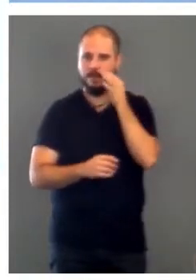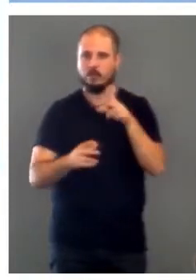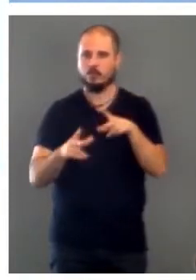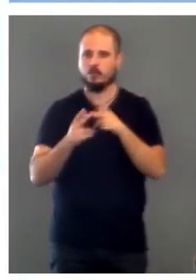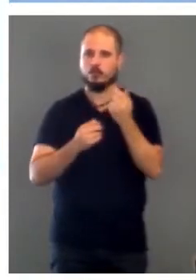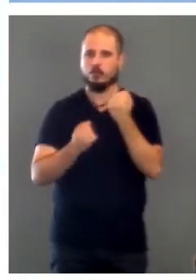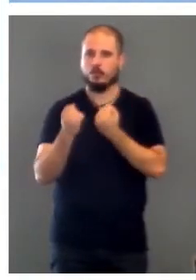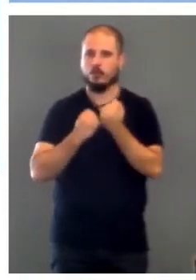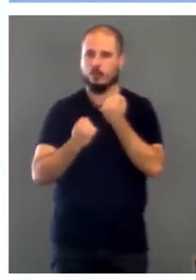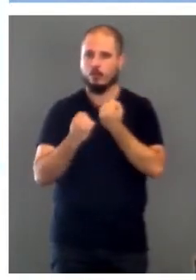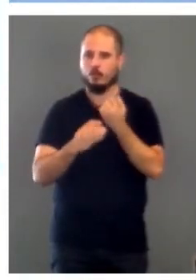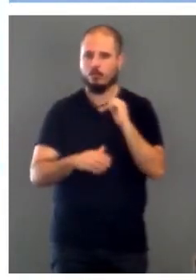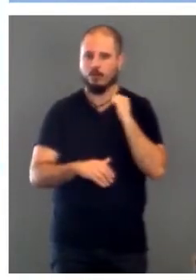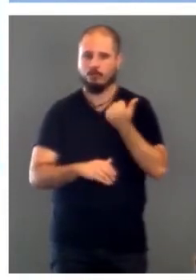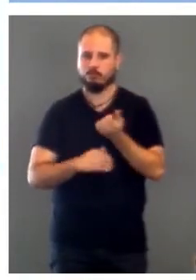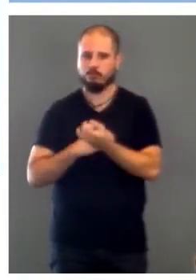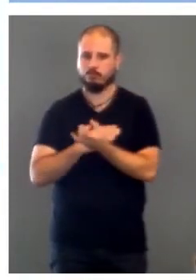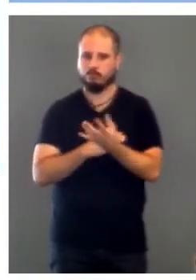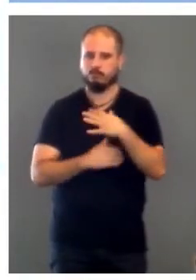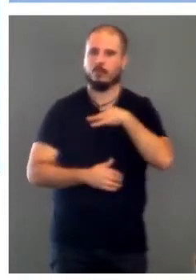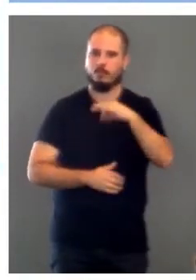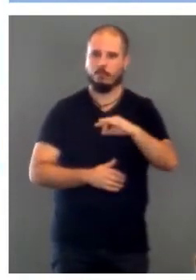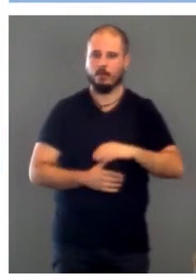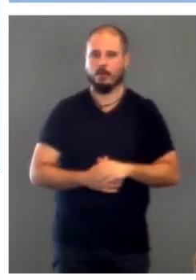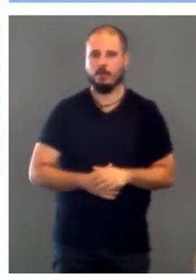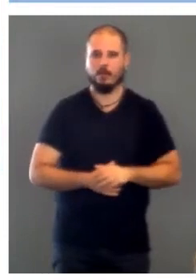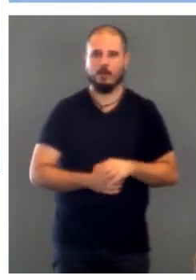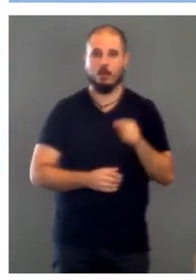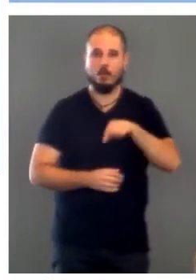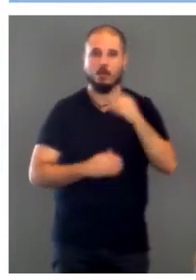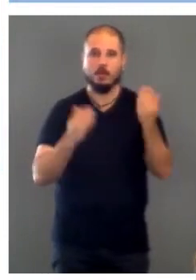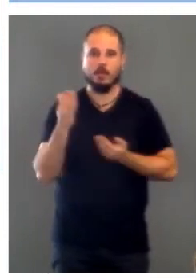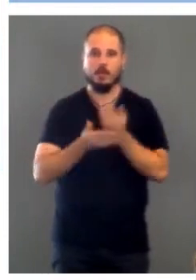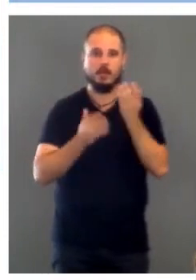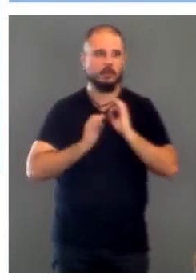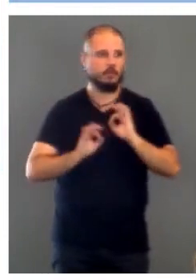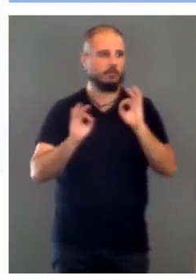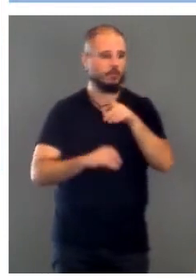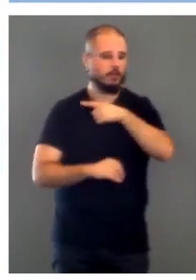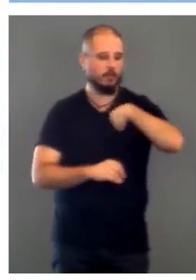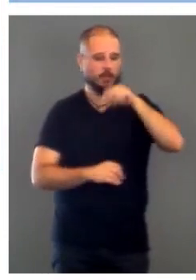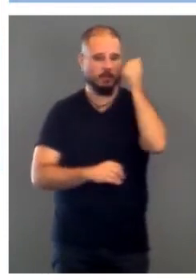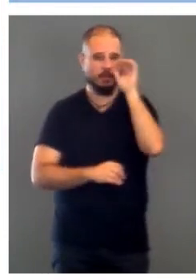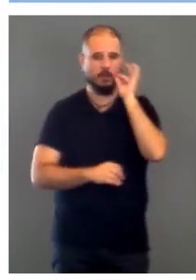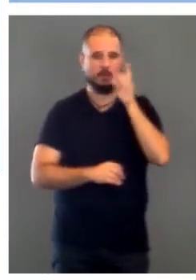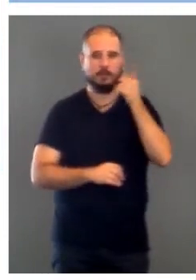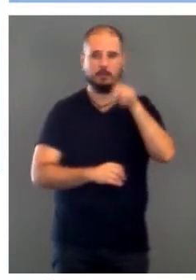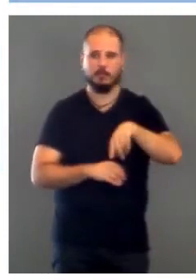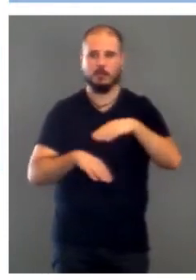Hoy es un día muy especial Especial para vosotros y para vosotras pero también lo es para el Gobierno de Navarra